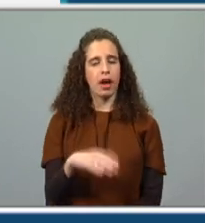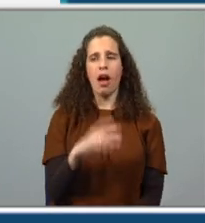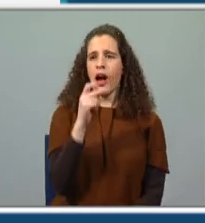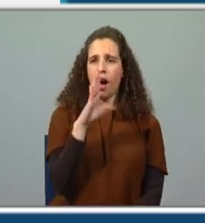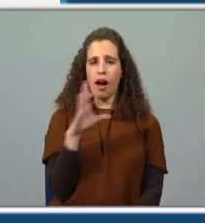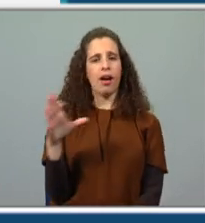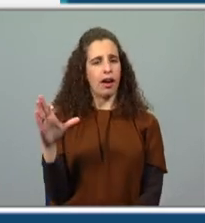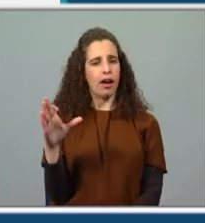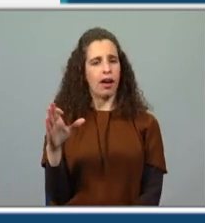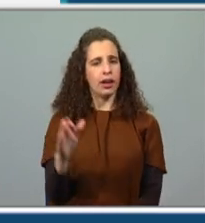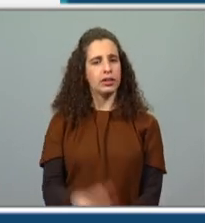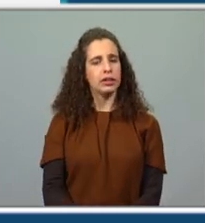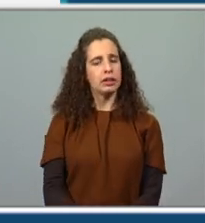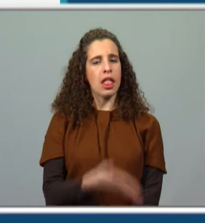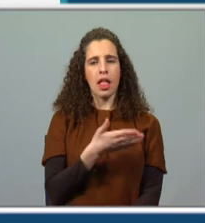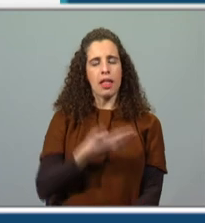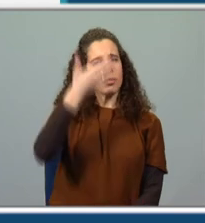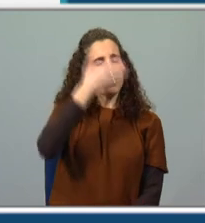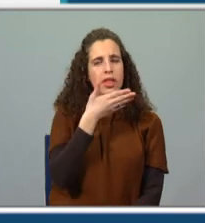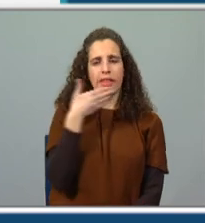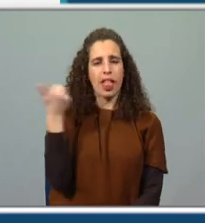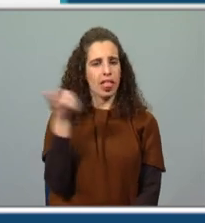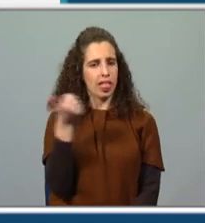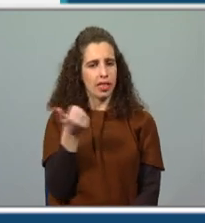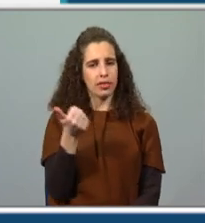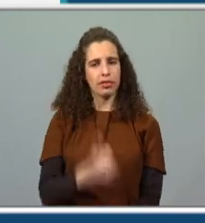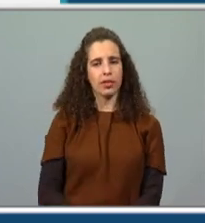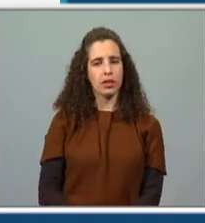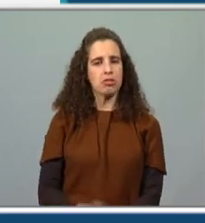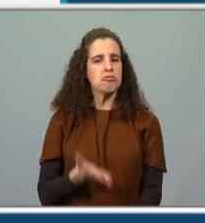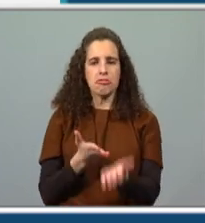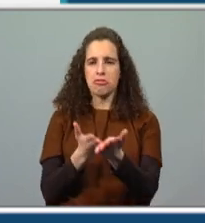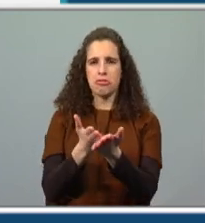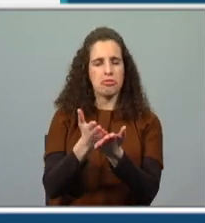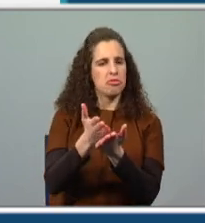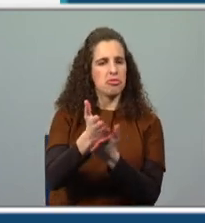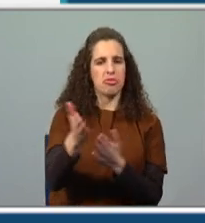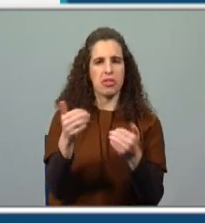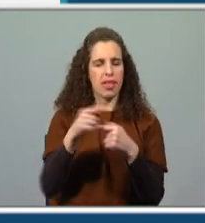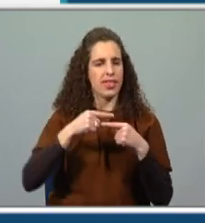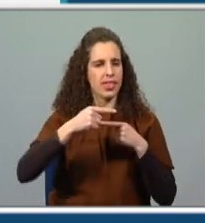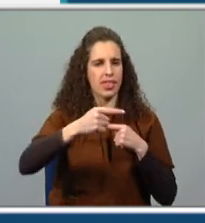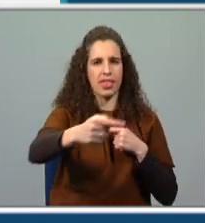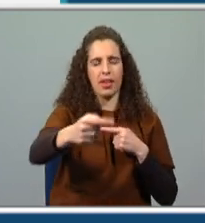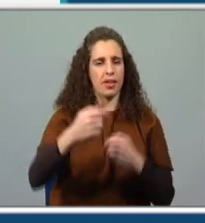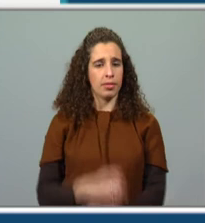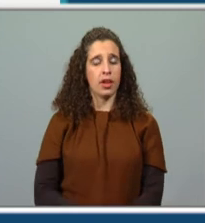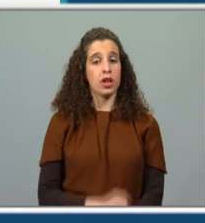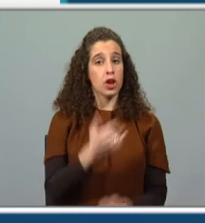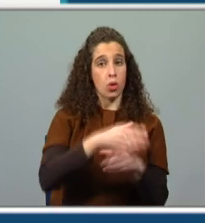Que lindo que dia lindo que fica assim toda a semana e a outra personagem diz 多麼美好的一天，多麼美好的一天整個星期，另一個角色說